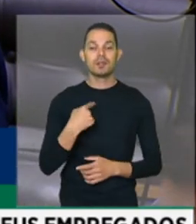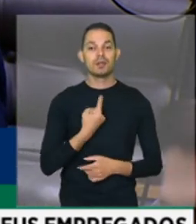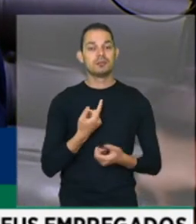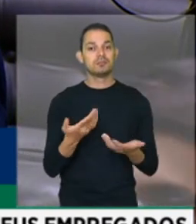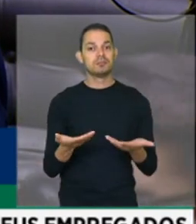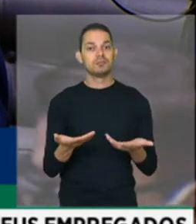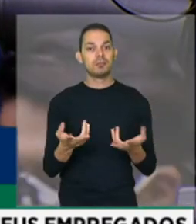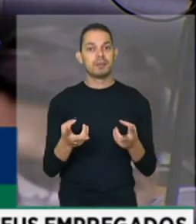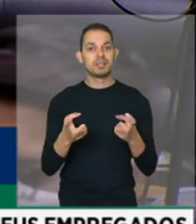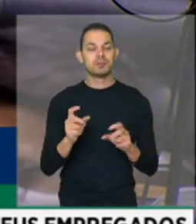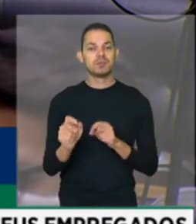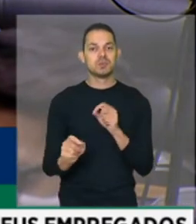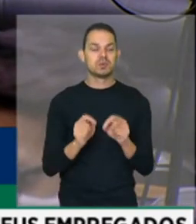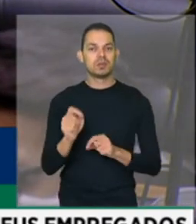CELINA LEÃO, A GENTE VIU QUE NÃO HAVERÁPREJUÍZO NO TEXTO